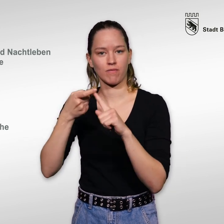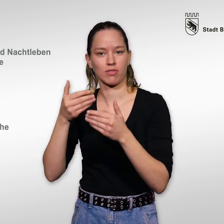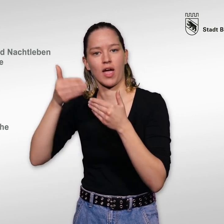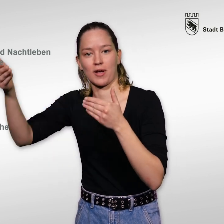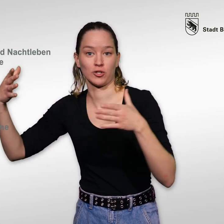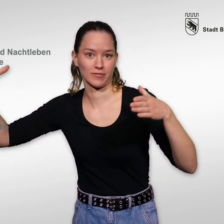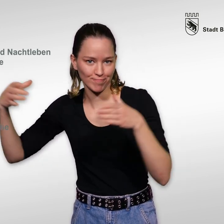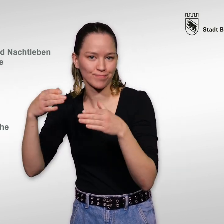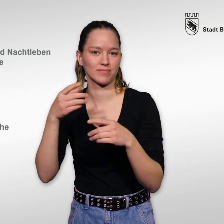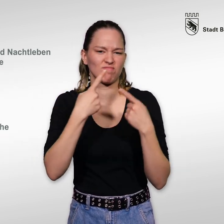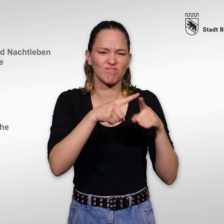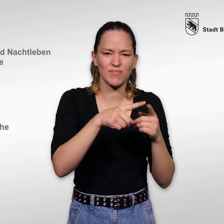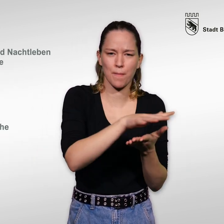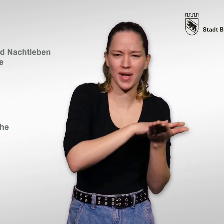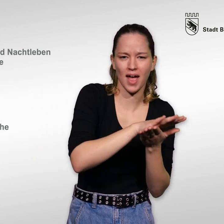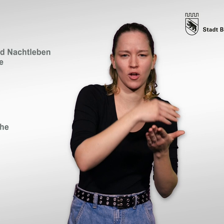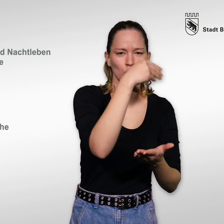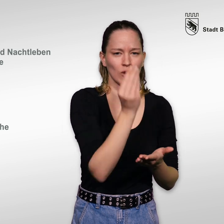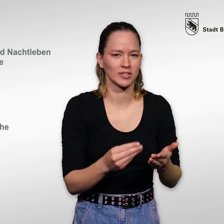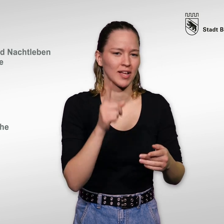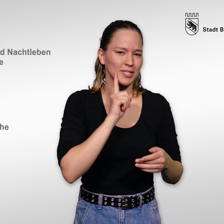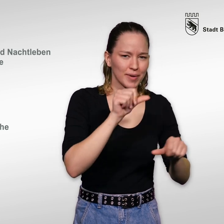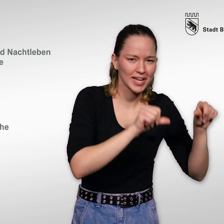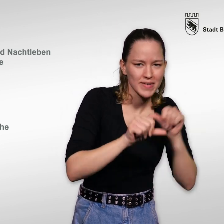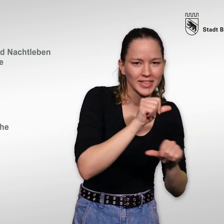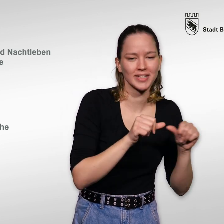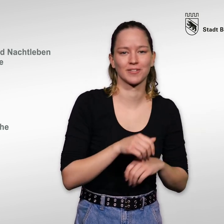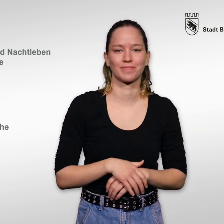in den verschiedensten Bereichen künstlerisch experimentieren.